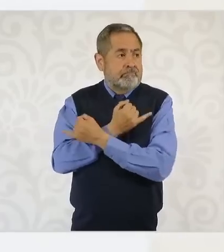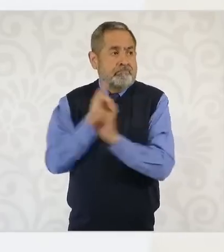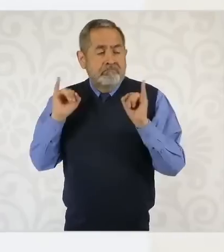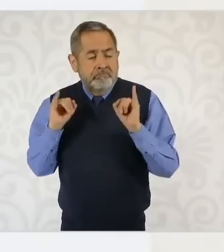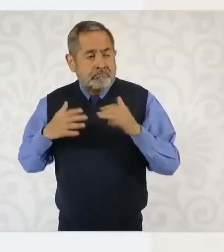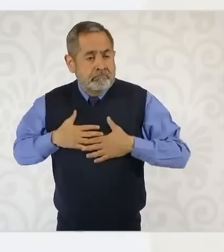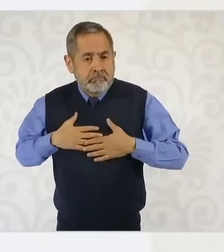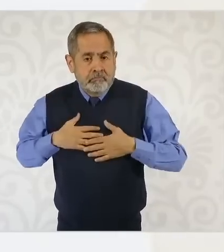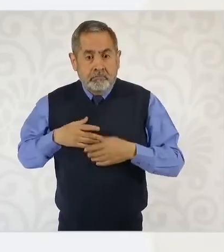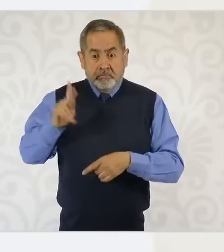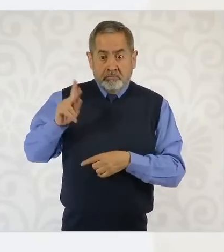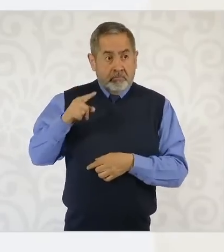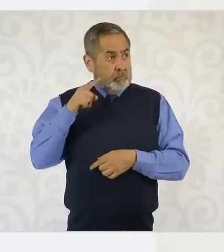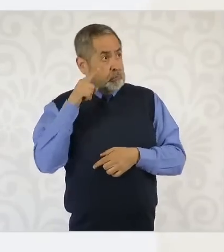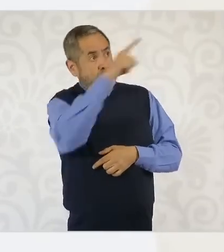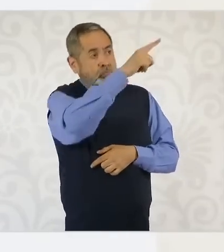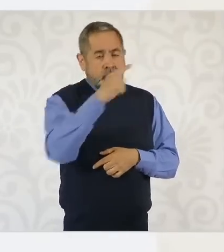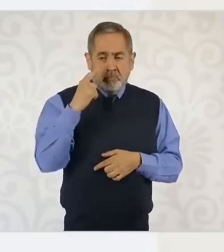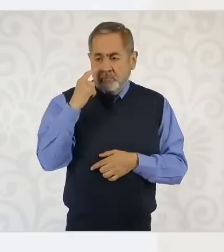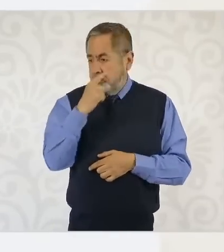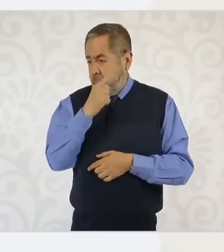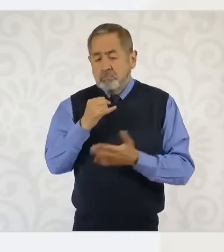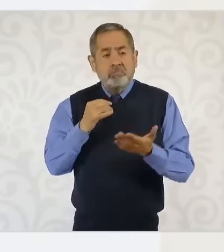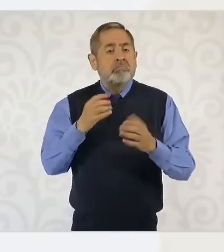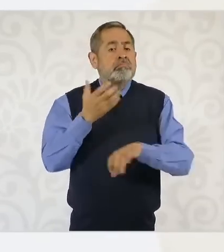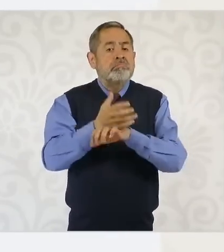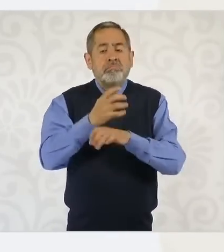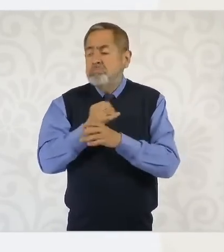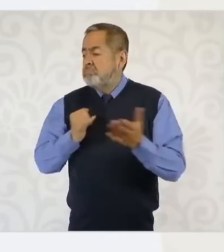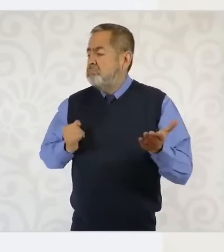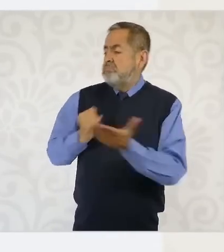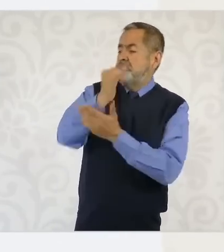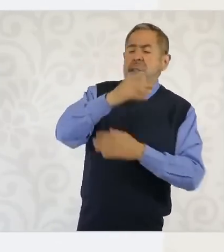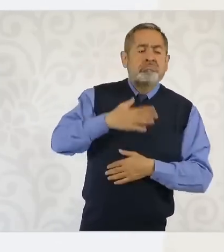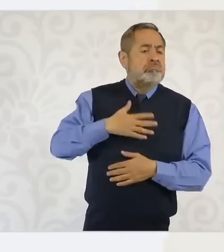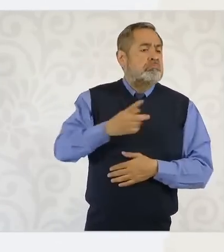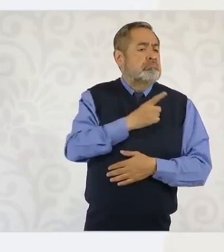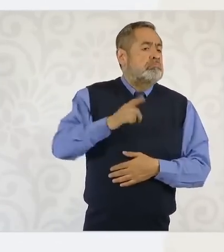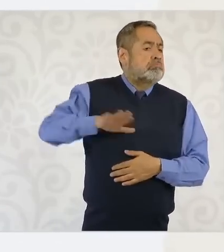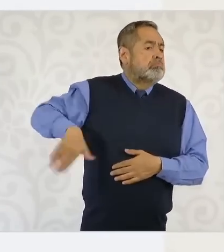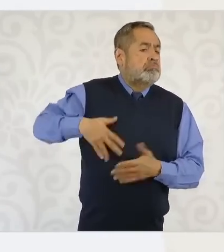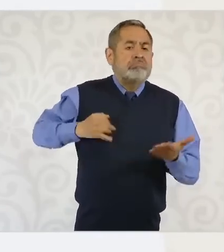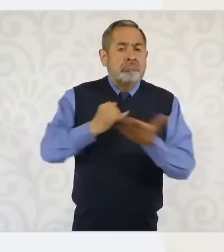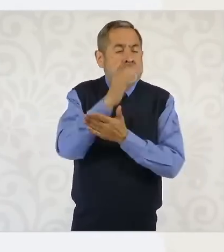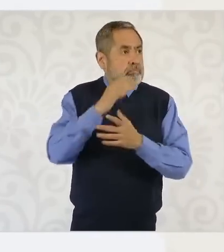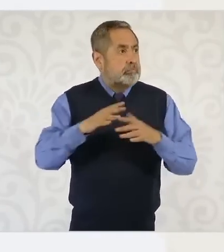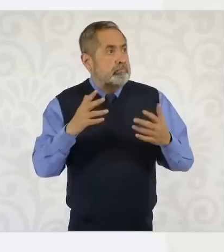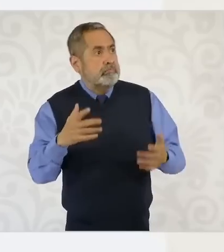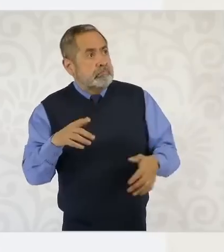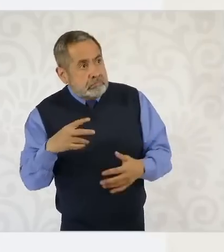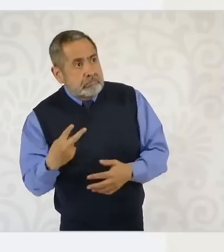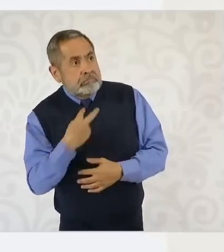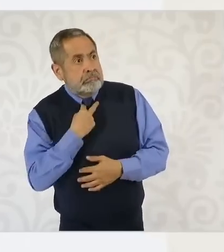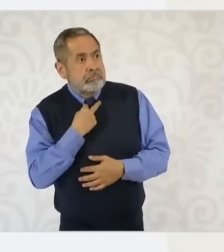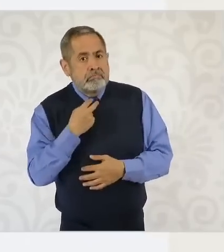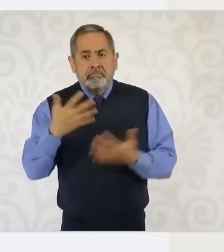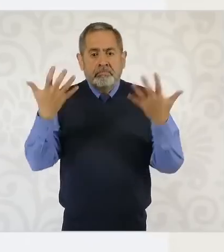unilateral que toma Estados Unidos afecta a las empresas nacionales y extranjeras que operan en